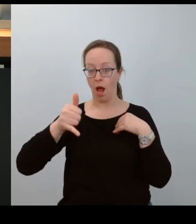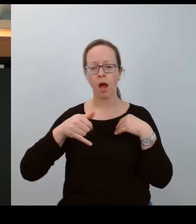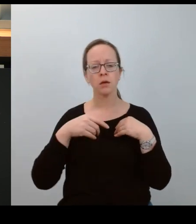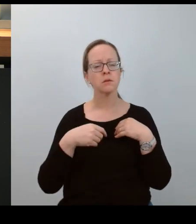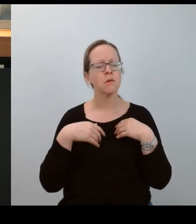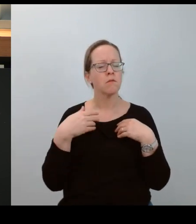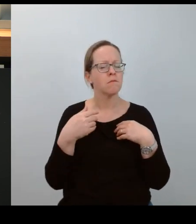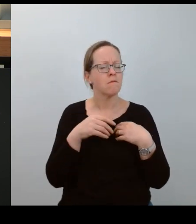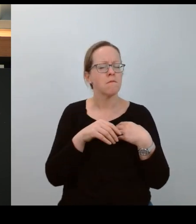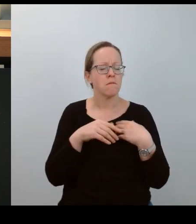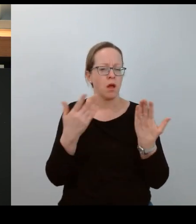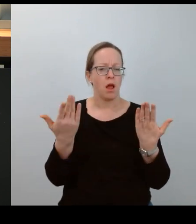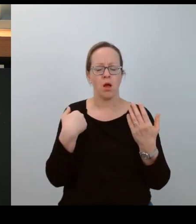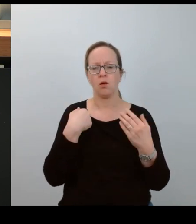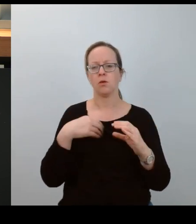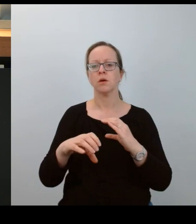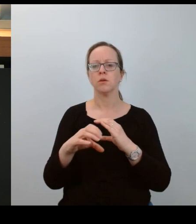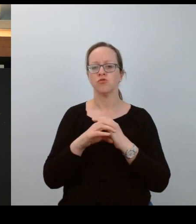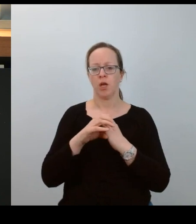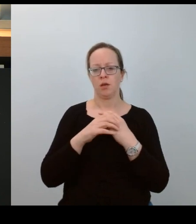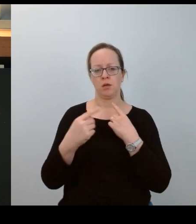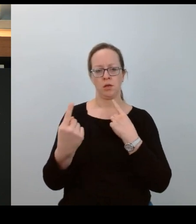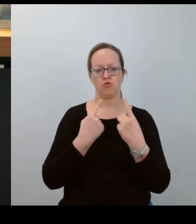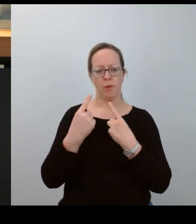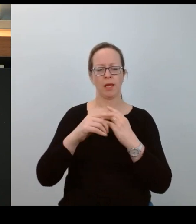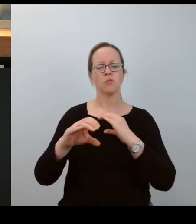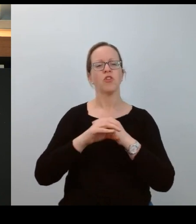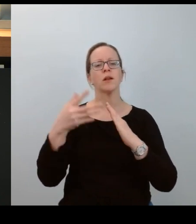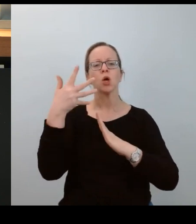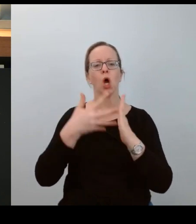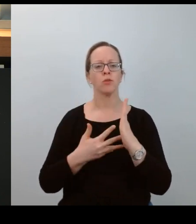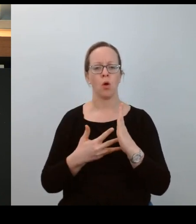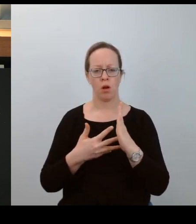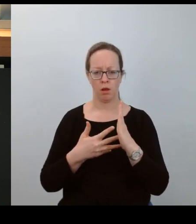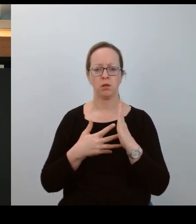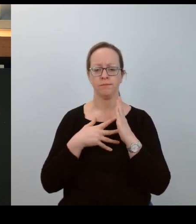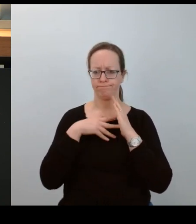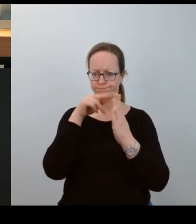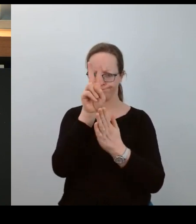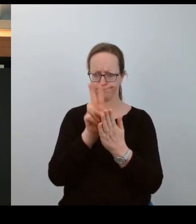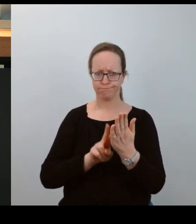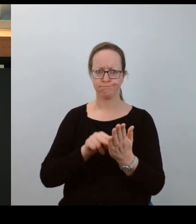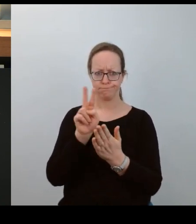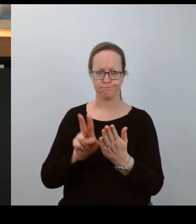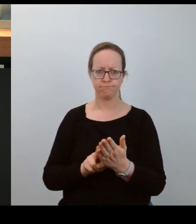Dann gibt es außerdem die Gefahr, die von quasi monopolistischen Unternehmen ausgeht.